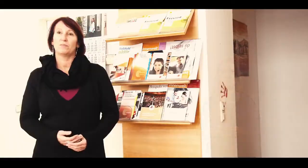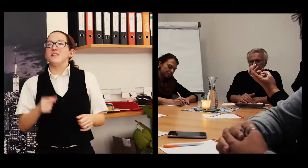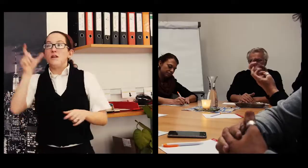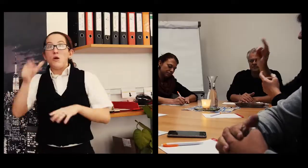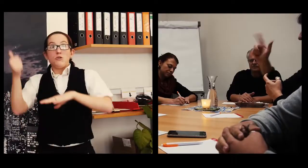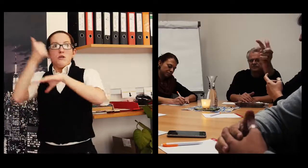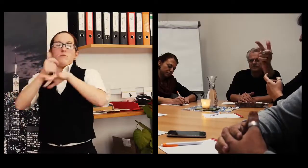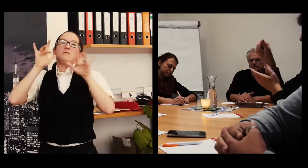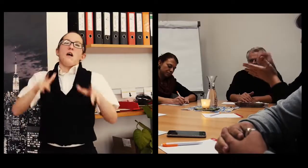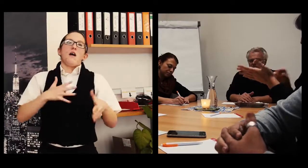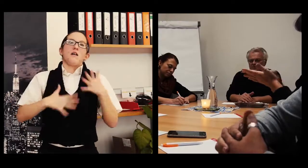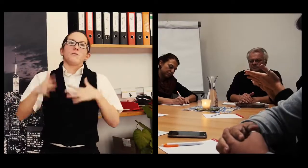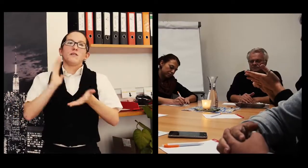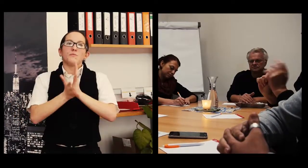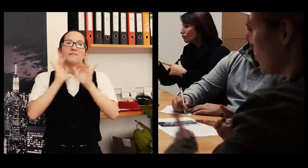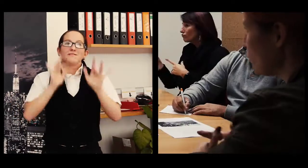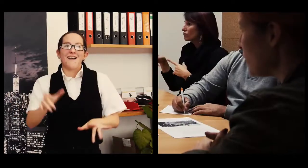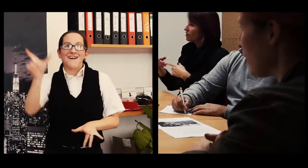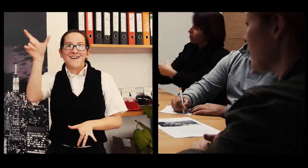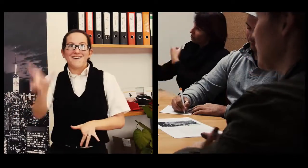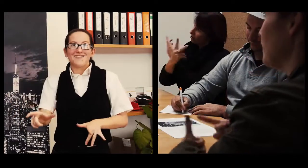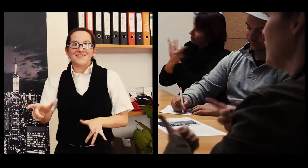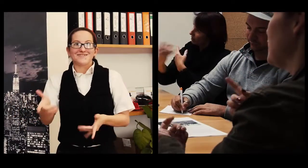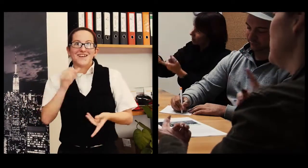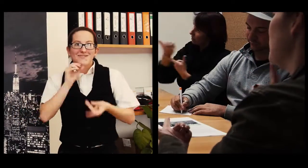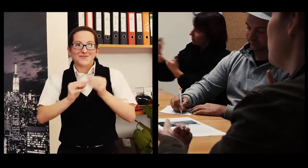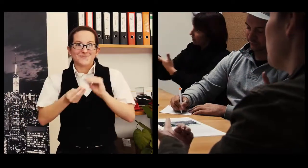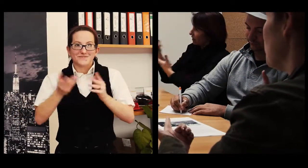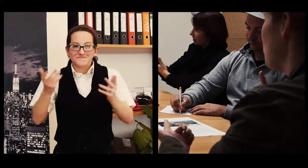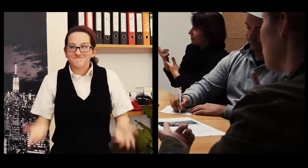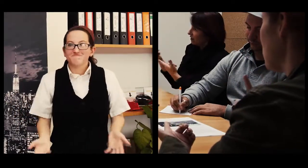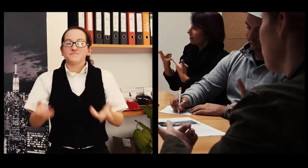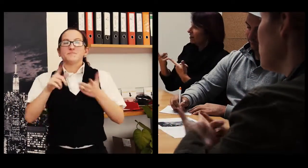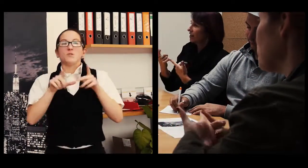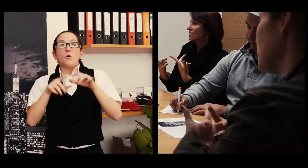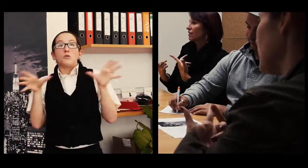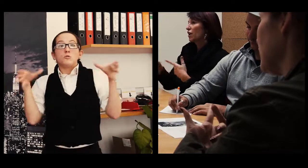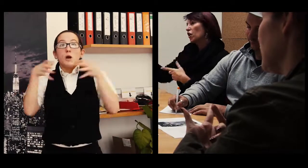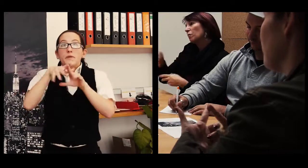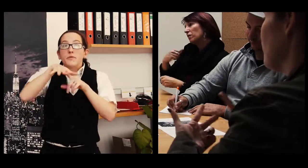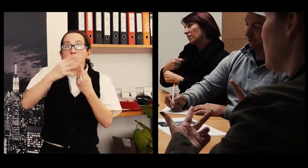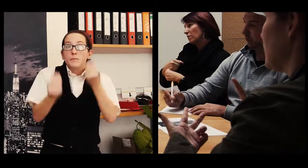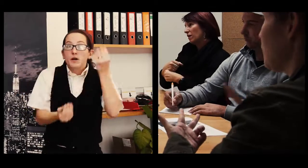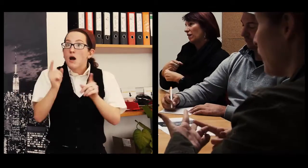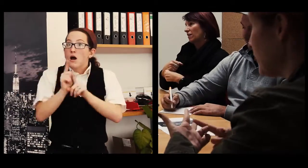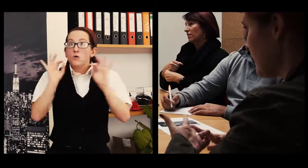Meine Chefin kann gebärden, das ist für mich sehr angenehm. Die Teamarbeit läuft ebenfalls super.